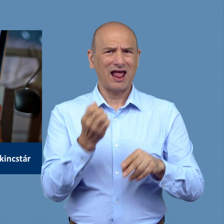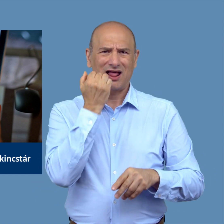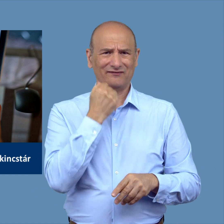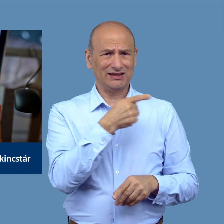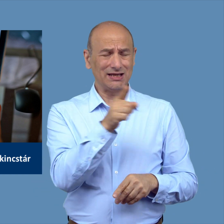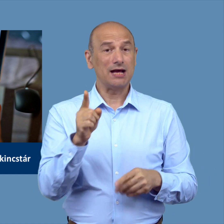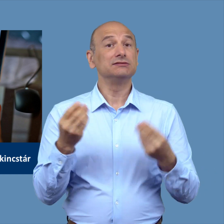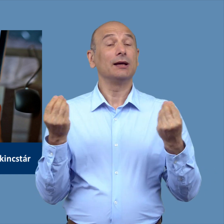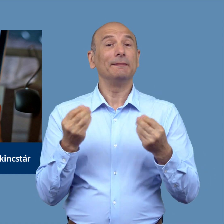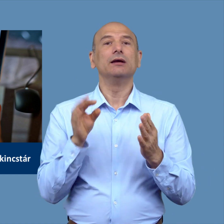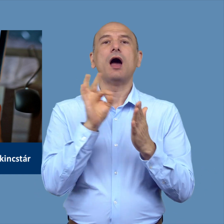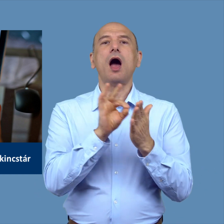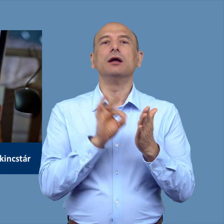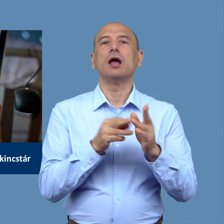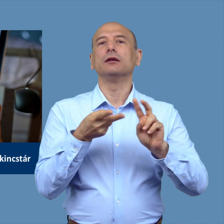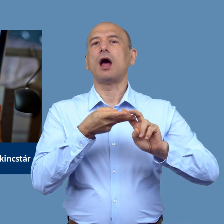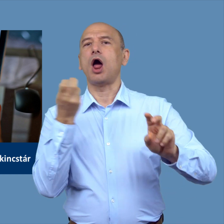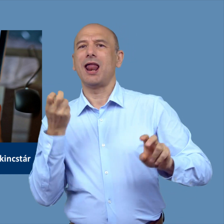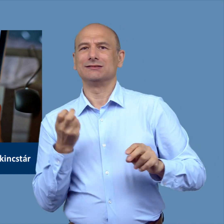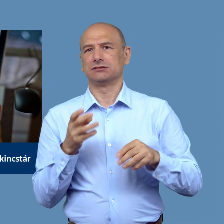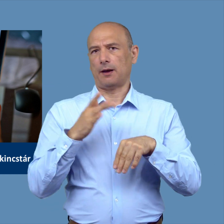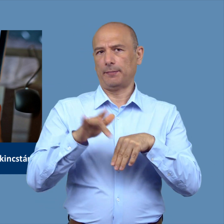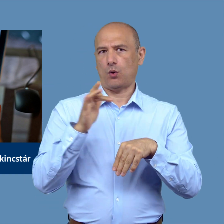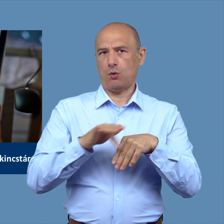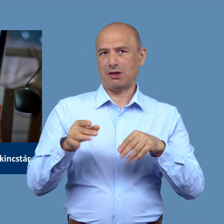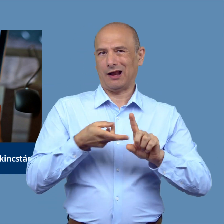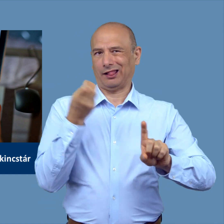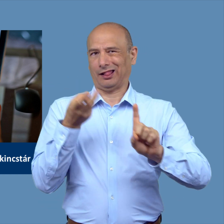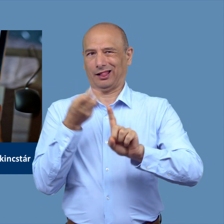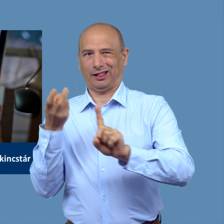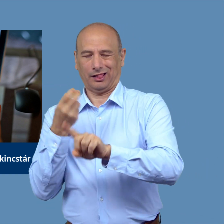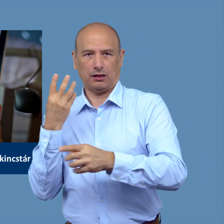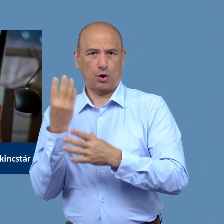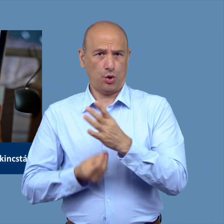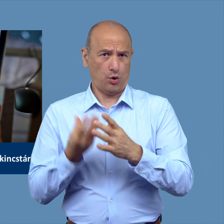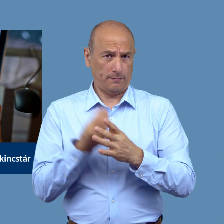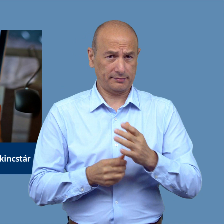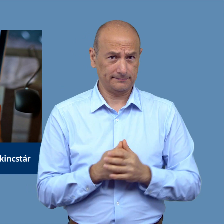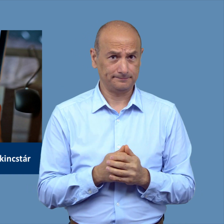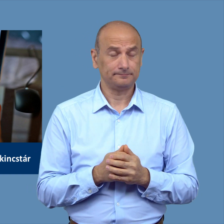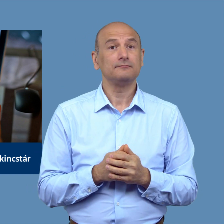mert adathalász csalók próbálják megszerezni érzékeny adataikat.